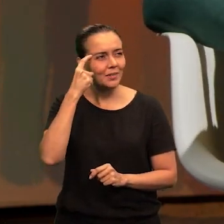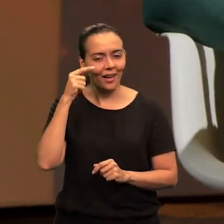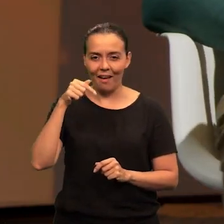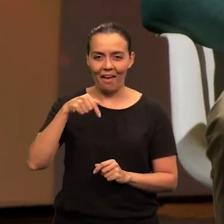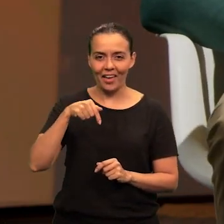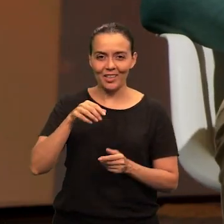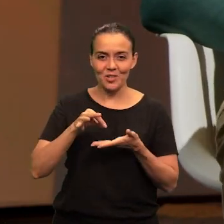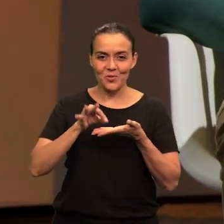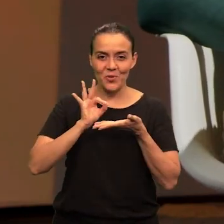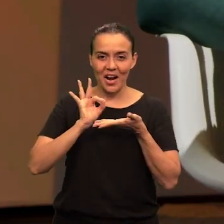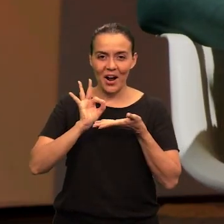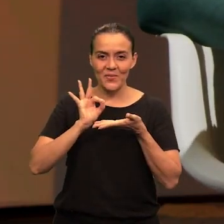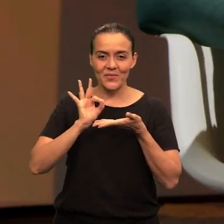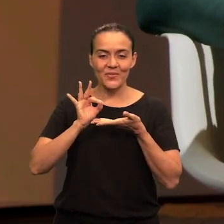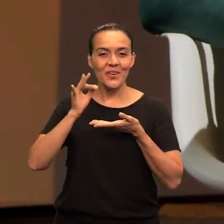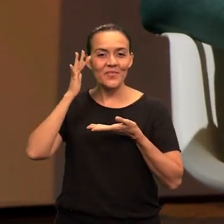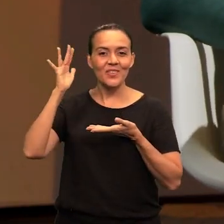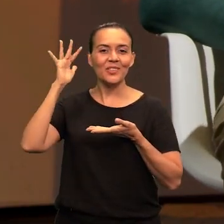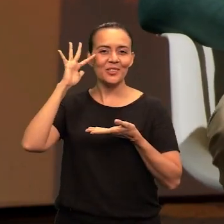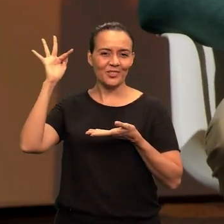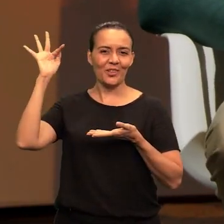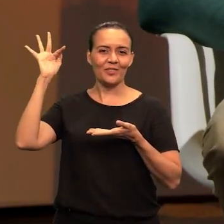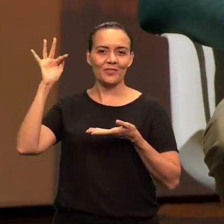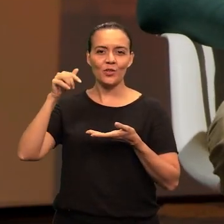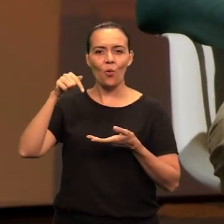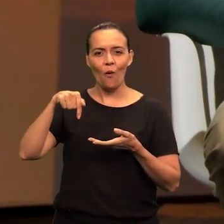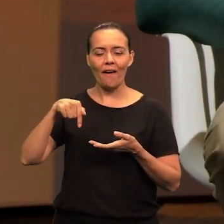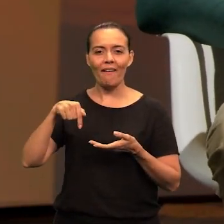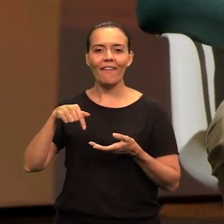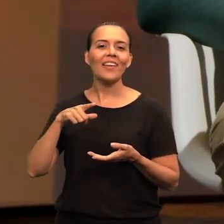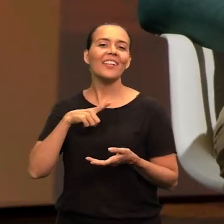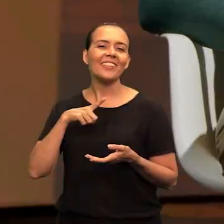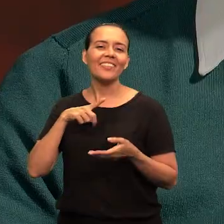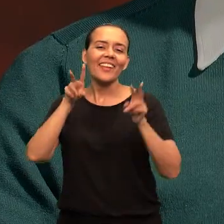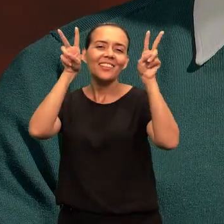do Café Filosófico, este da inteligência artificial é um deles.